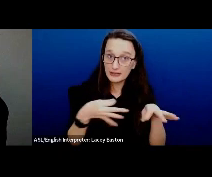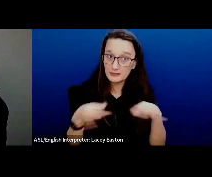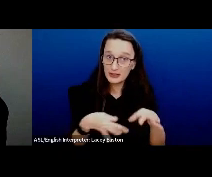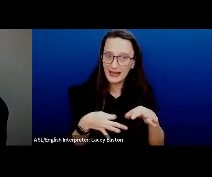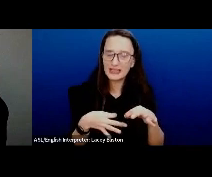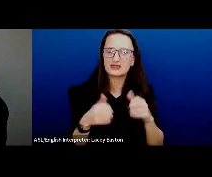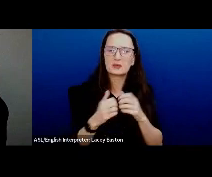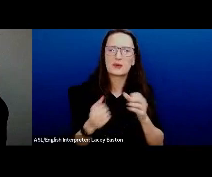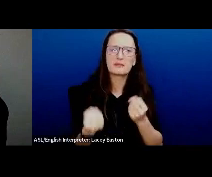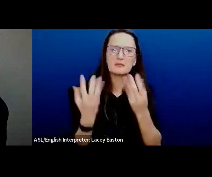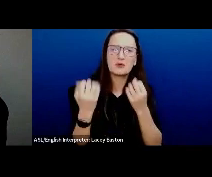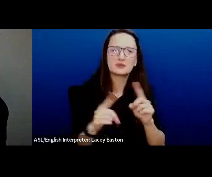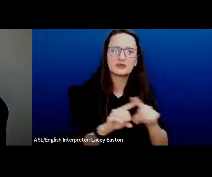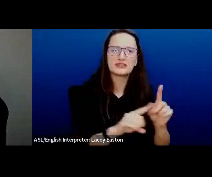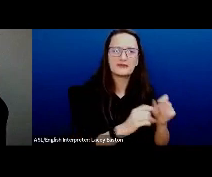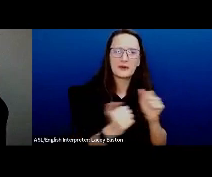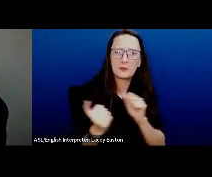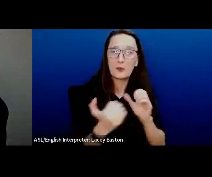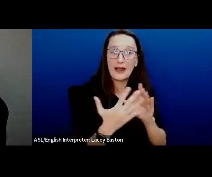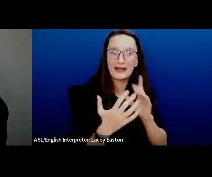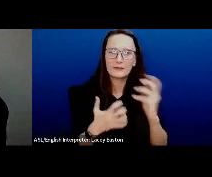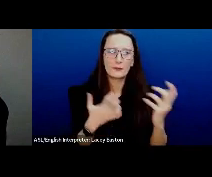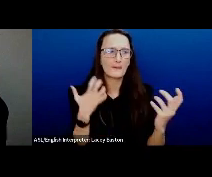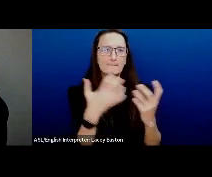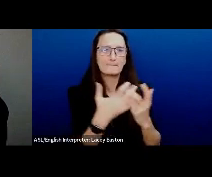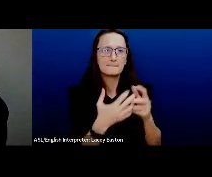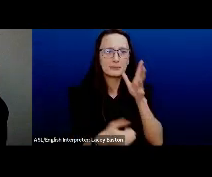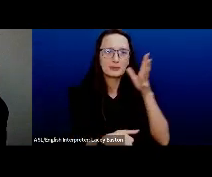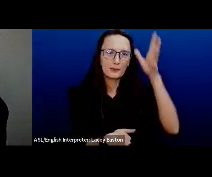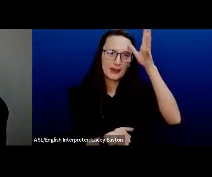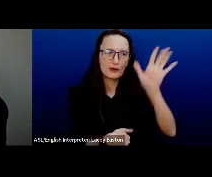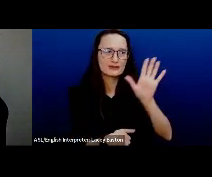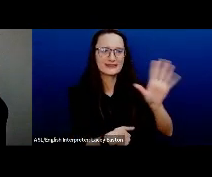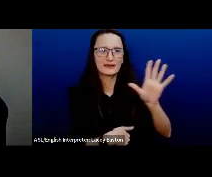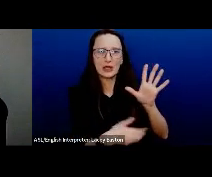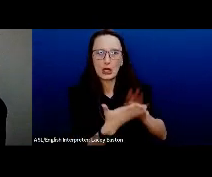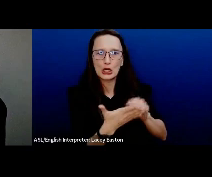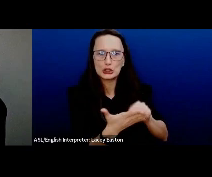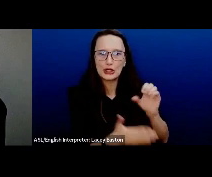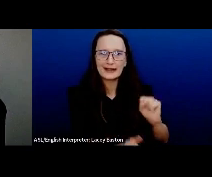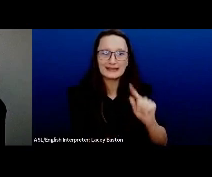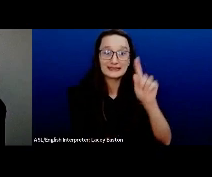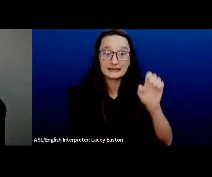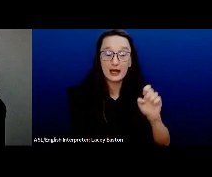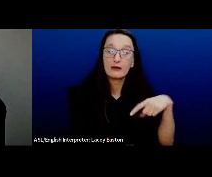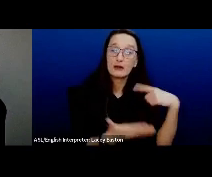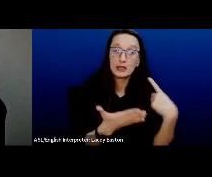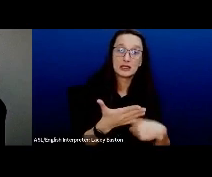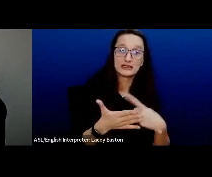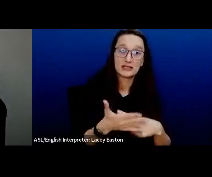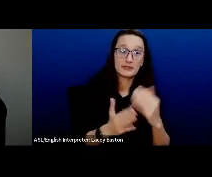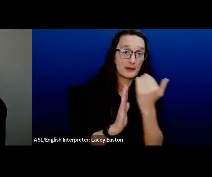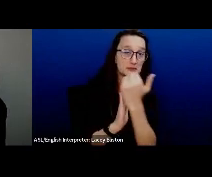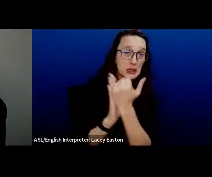para satisfacer los estilos de aprendizaje de los padres, a veces enumerar cosas es mejor, dar ese consentimiento